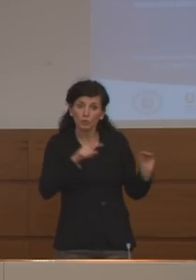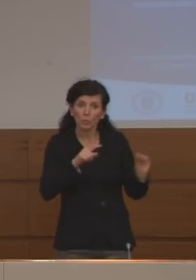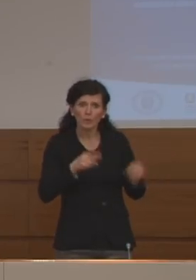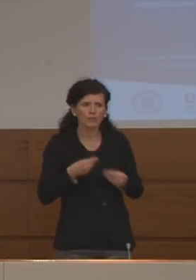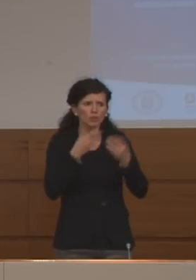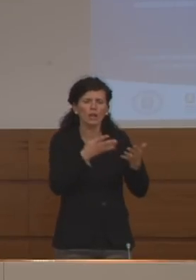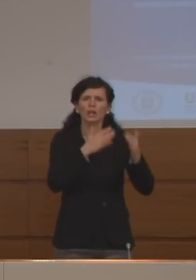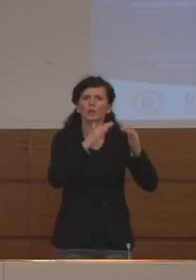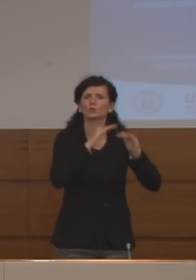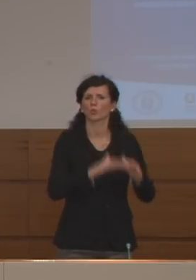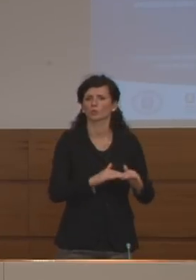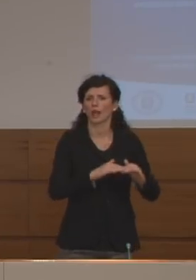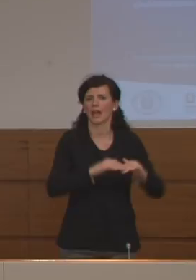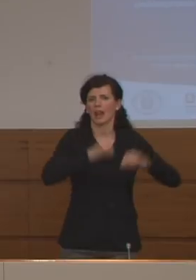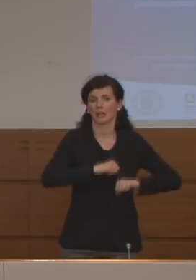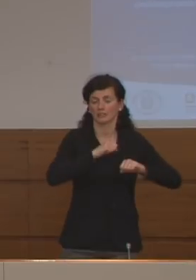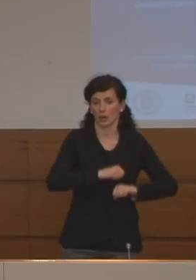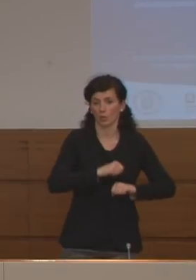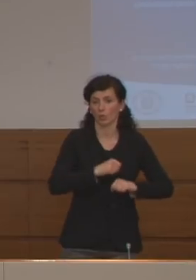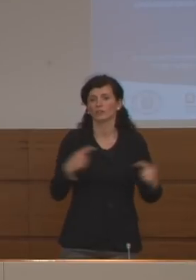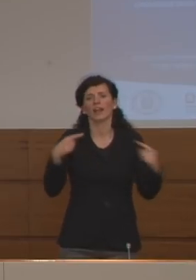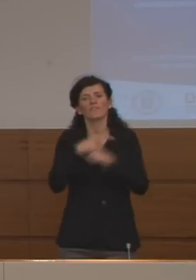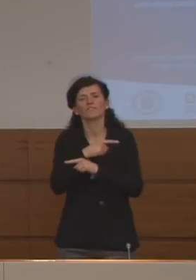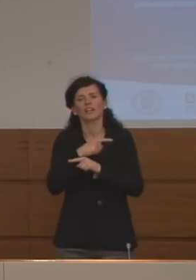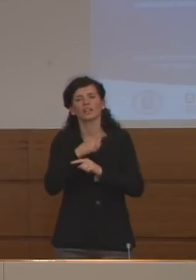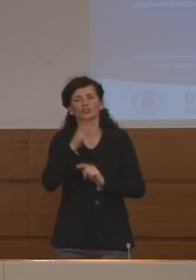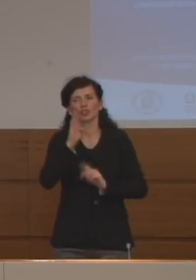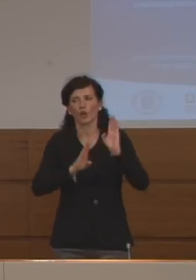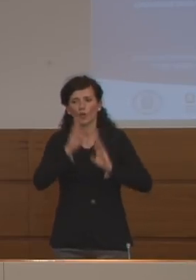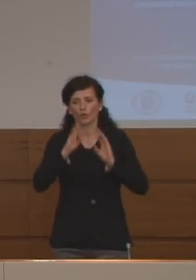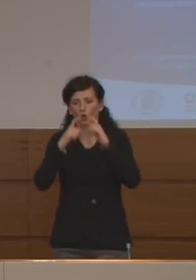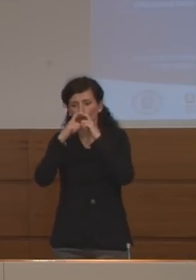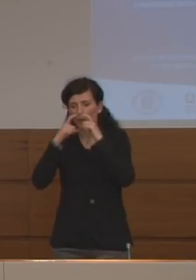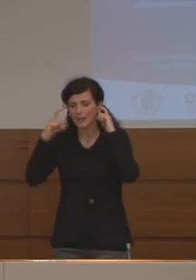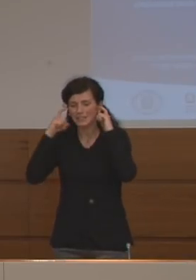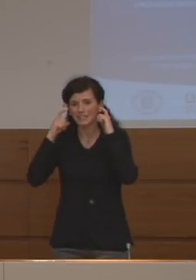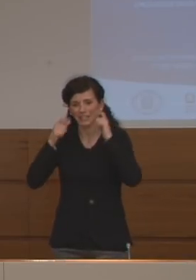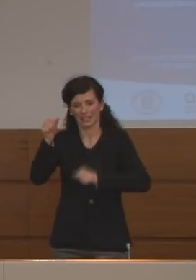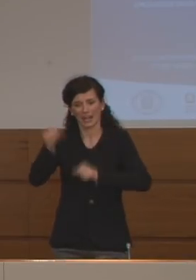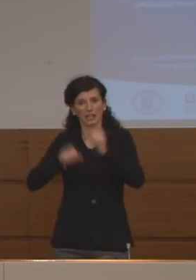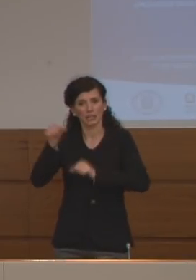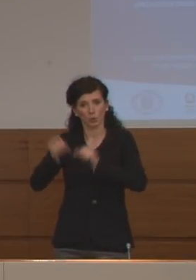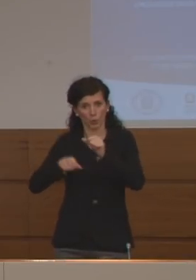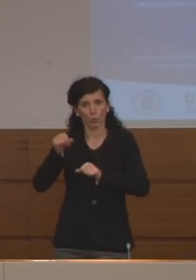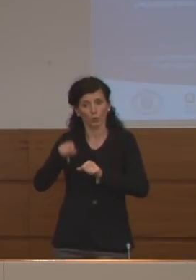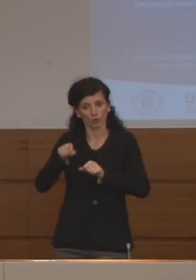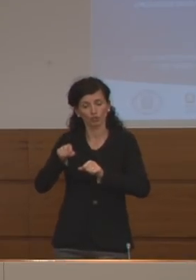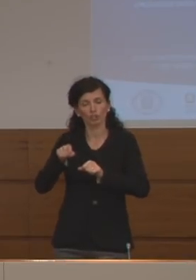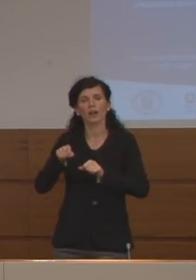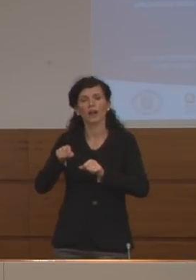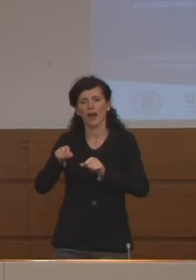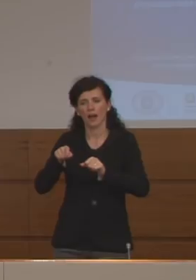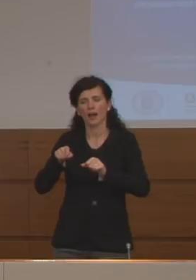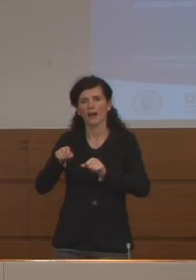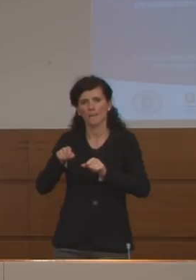Mentre le mascherine chirurgiche vanno adeguatamente fornite